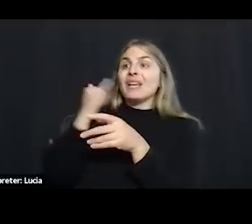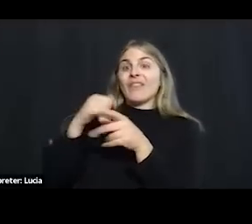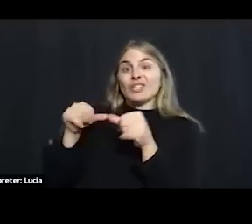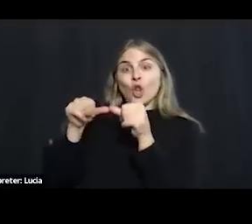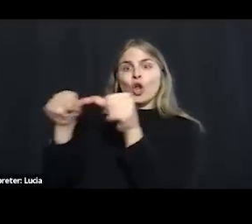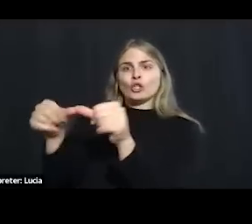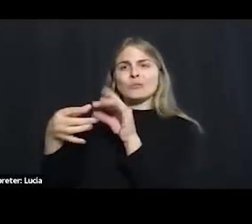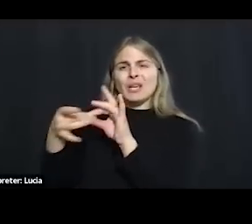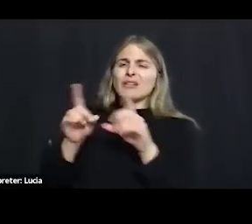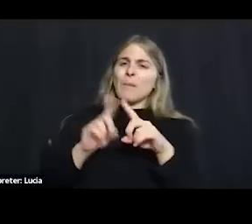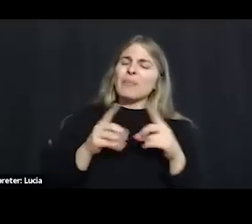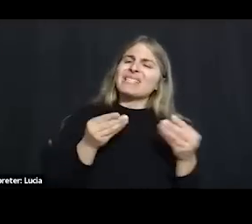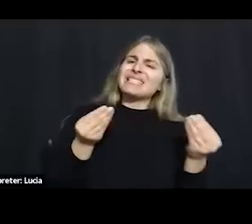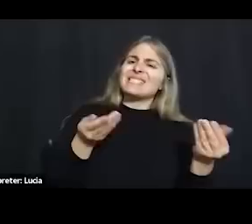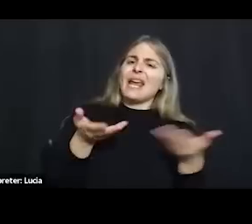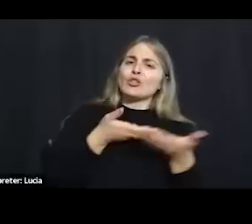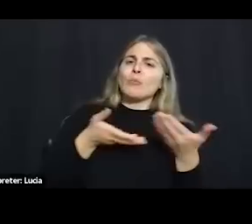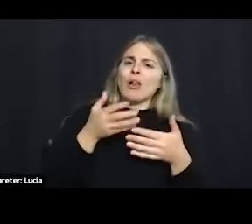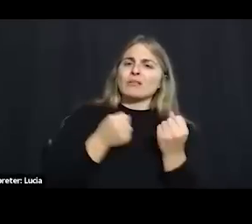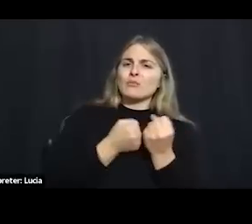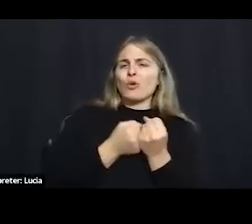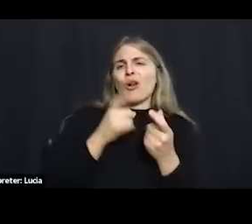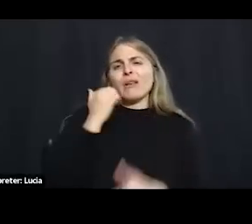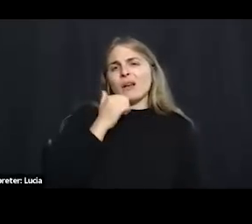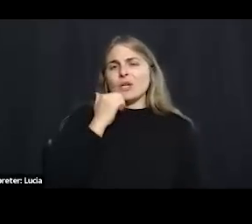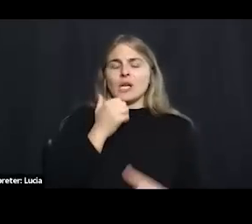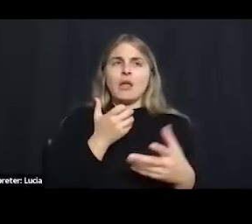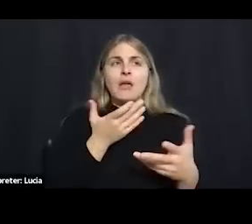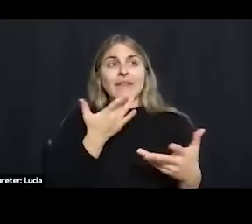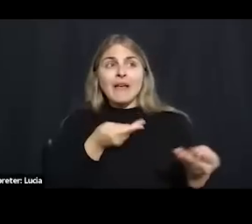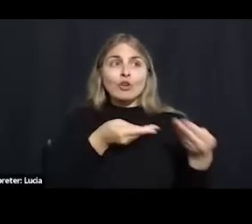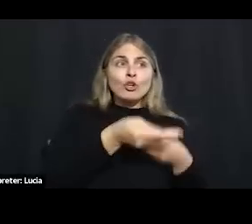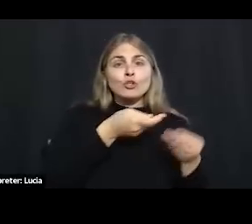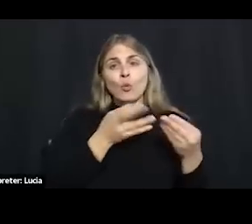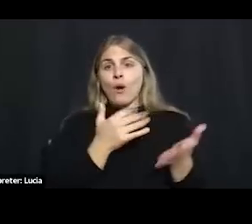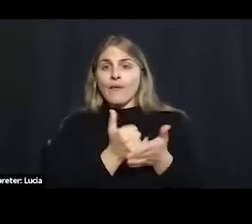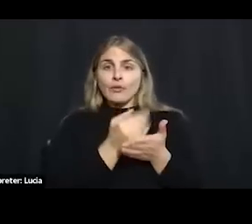son más del tipo de favores cotidianos o información útil que las personas pueden proporcionar.